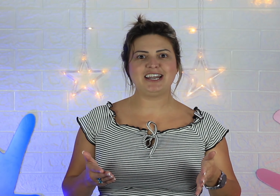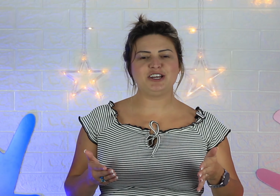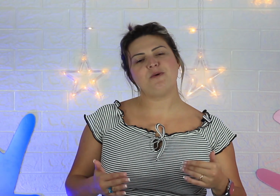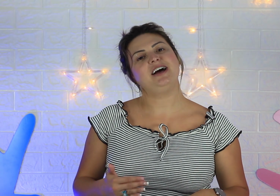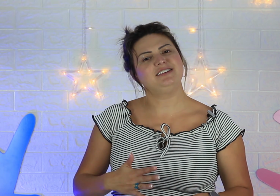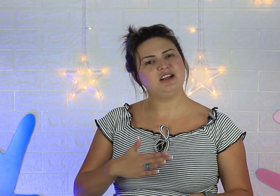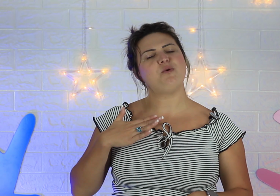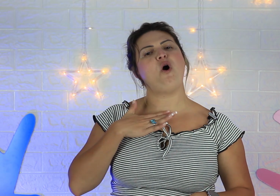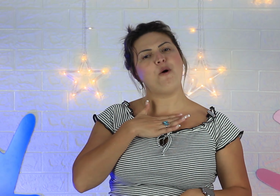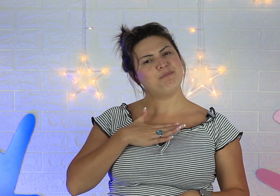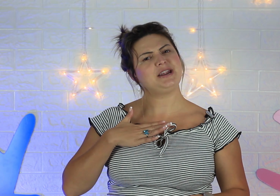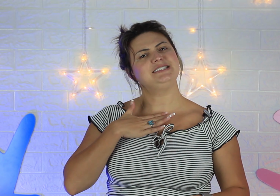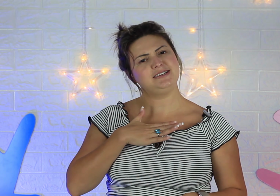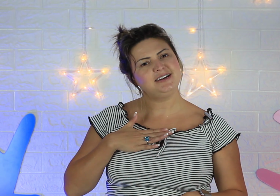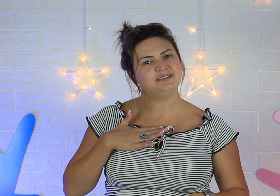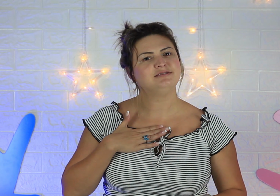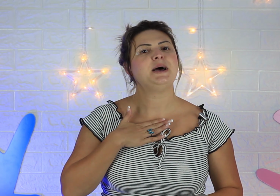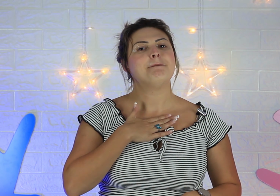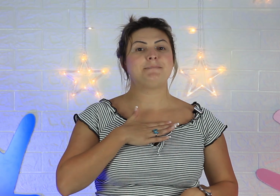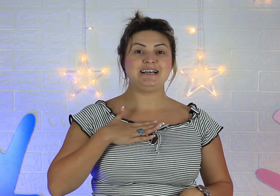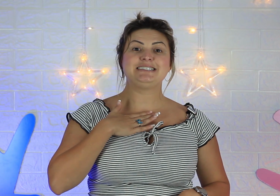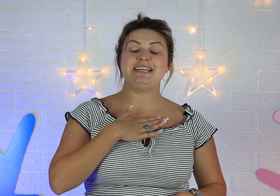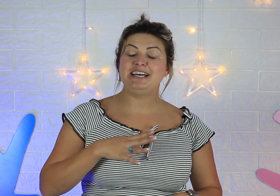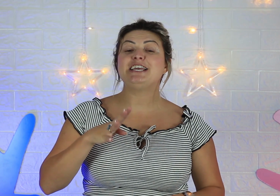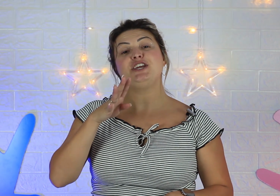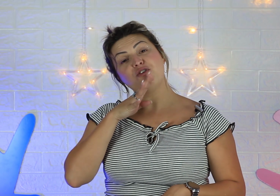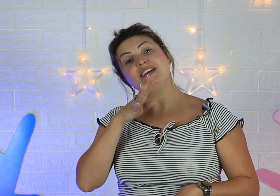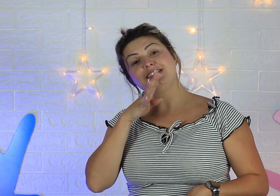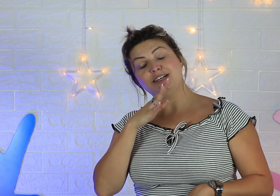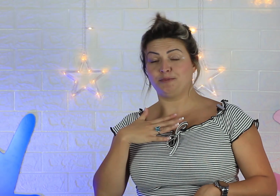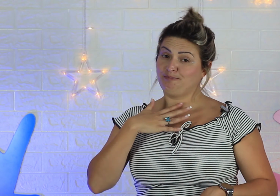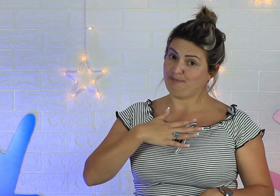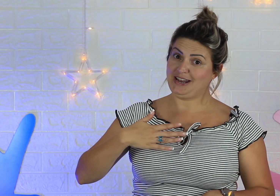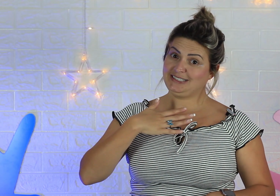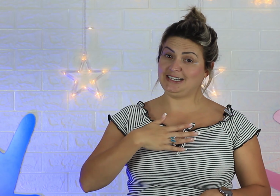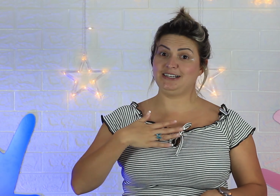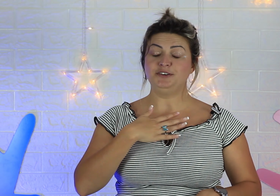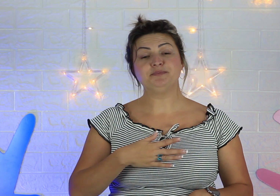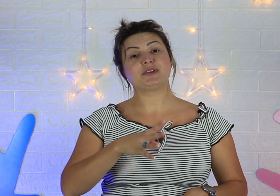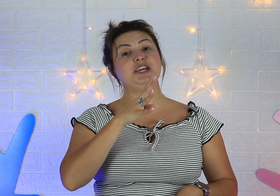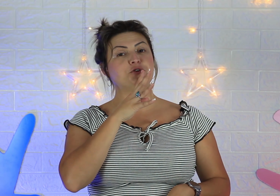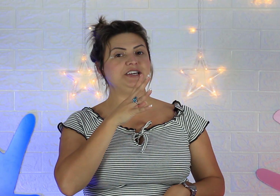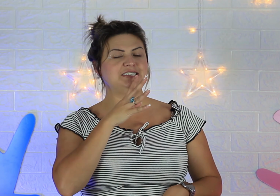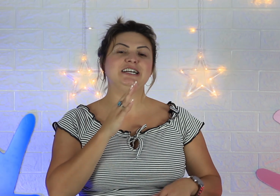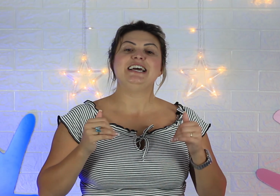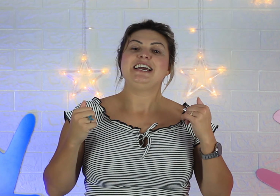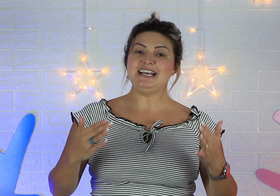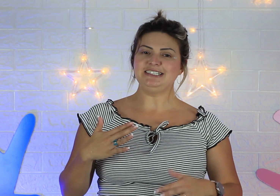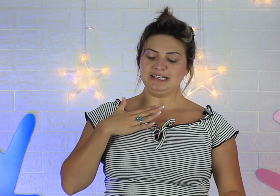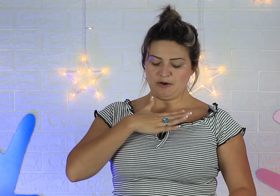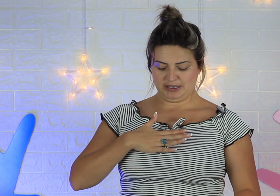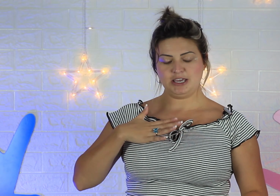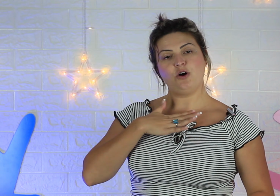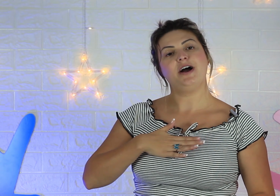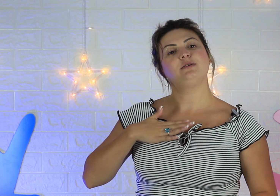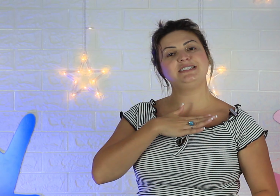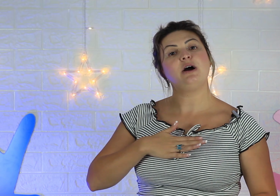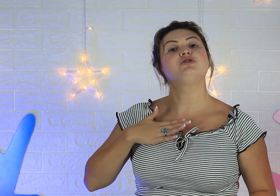comunicar ali com ela então ó prazer prazer em conhecer prazer em conhecer esse sinal aqui ó é